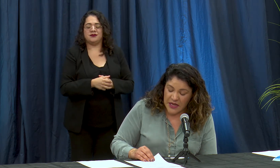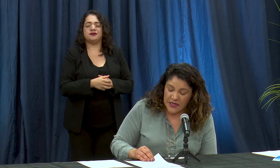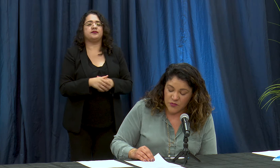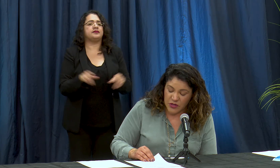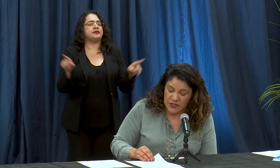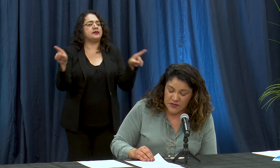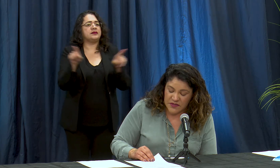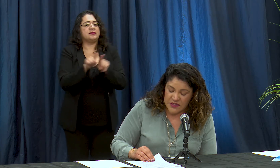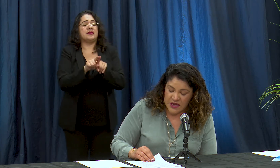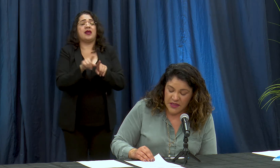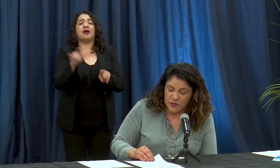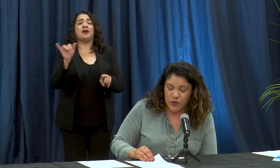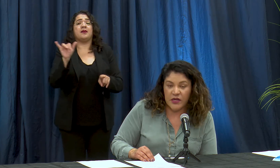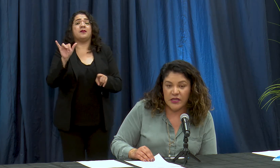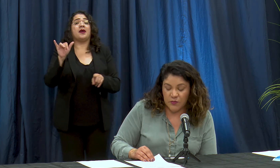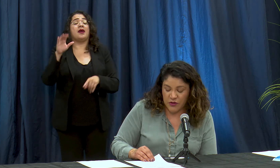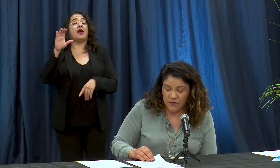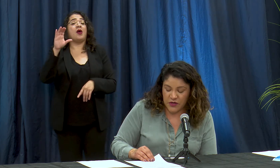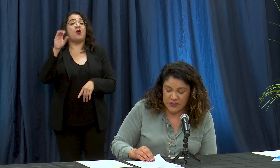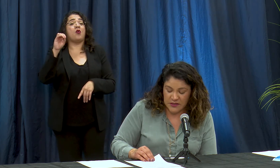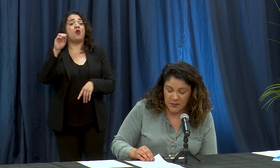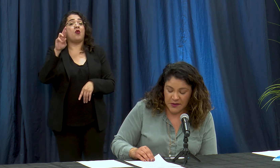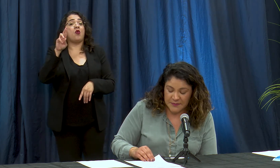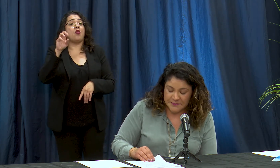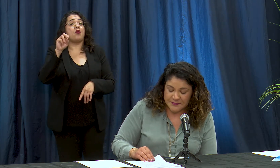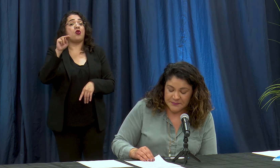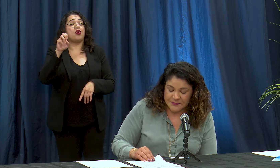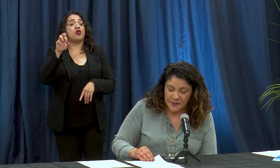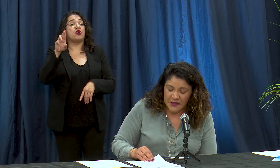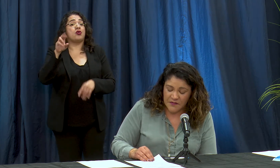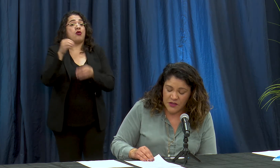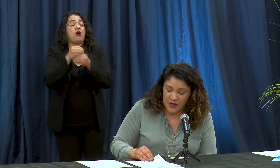a las muerte s investiga vez por el equipo de foreign say tambien debido a